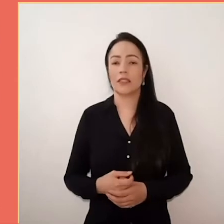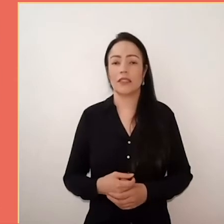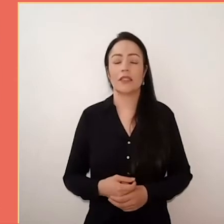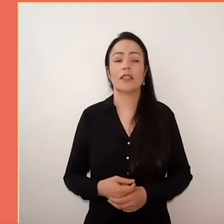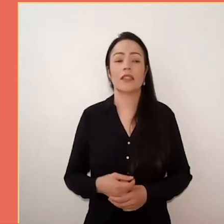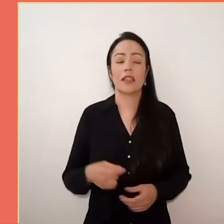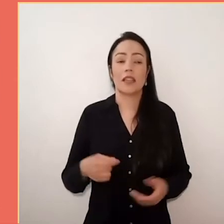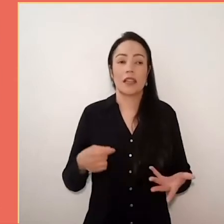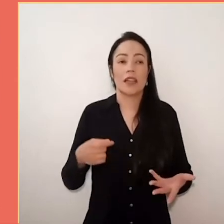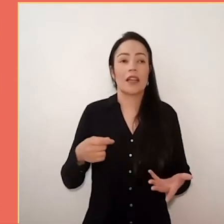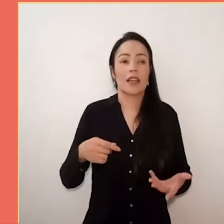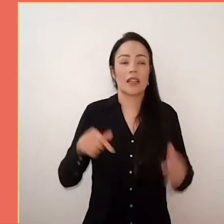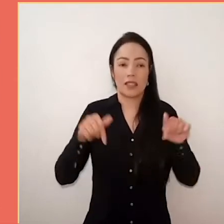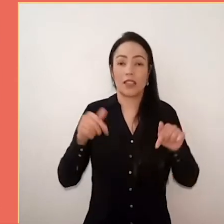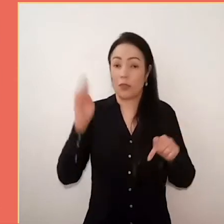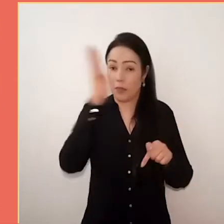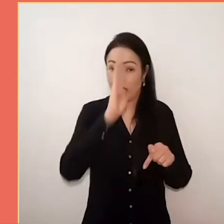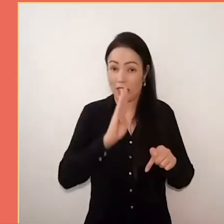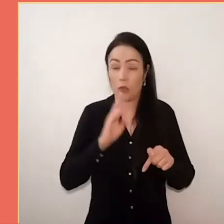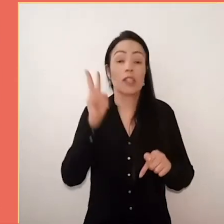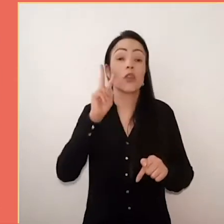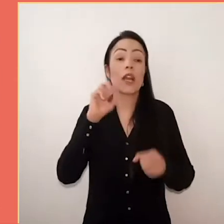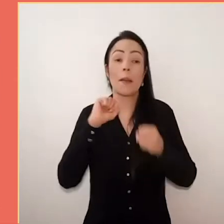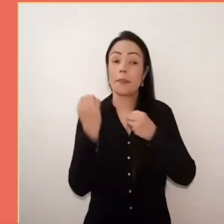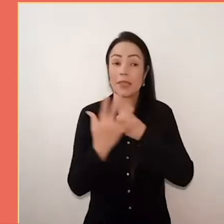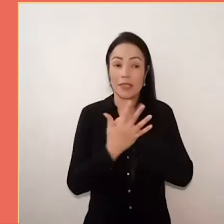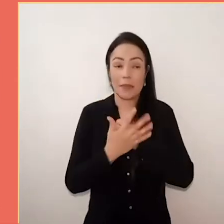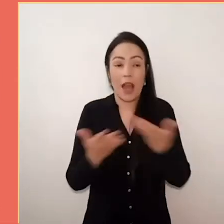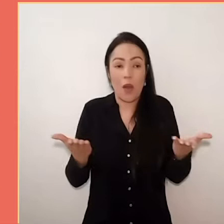E entendi melhor a pandemia que estamos enfrentando.